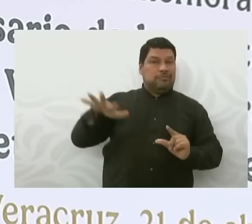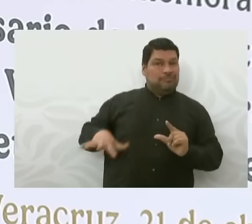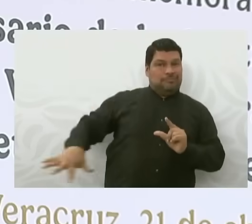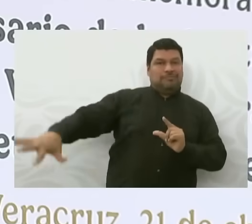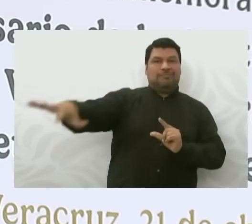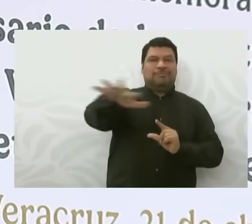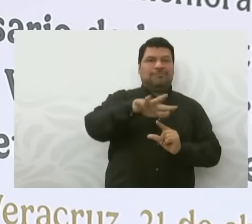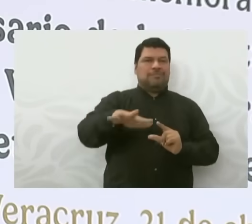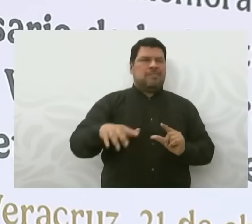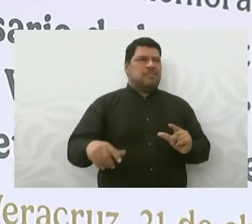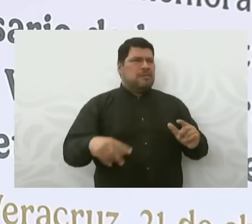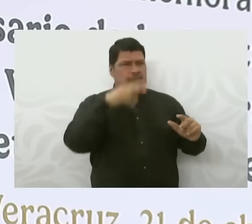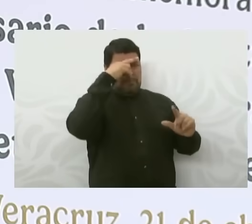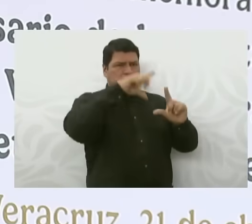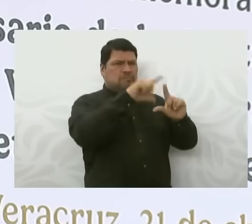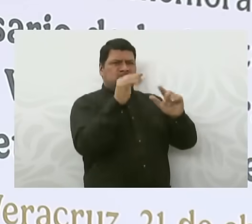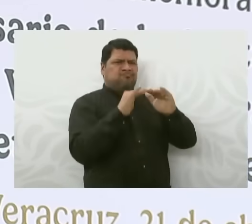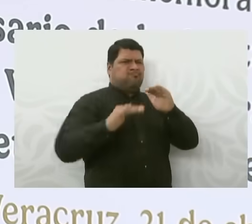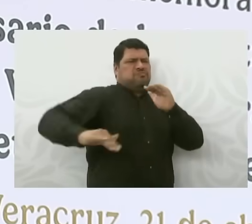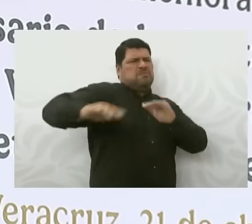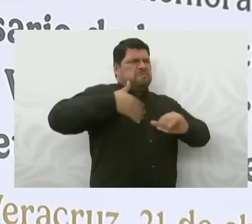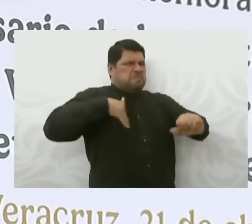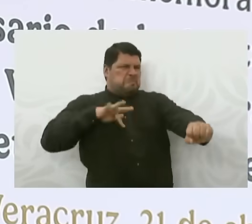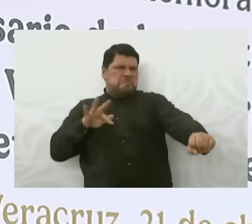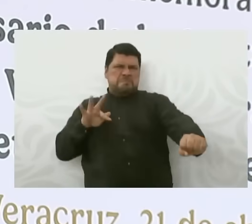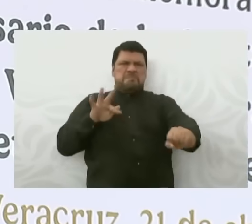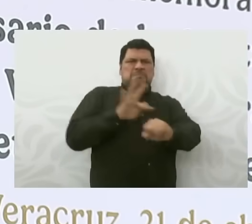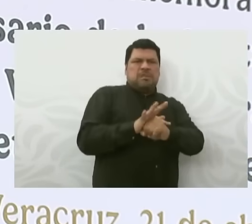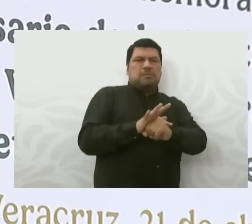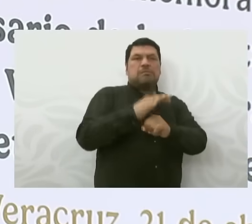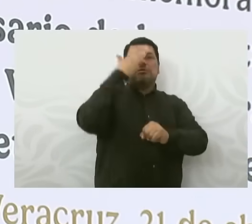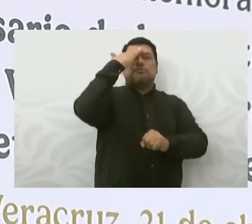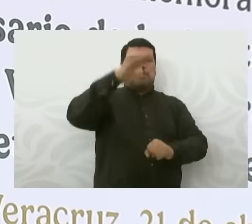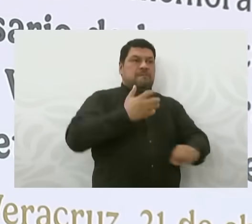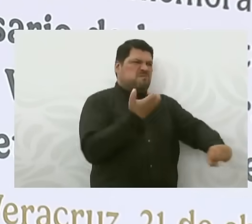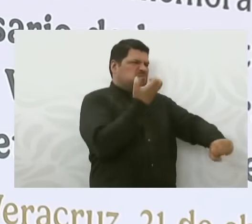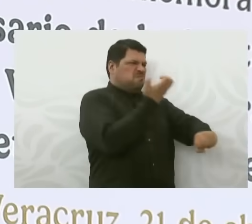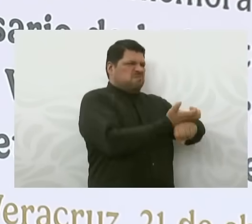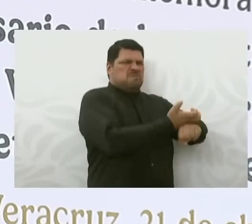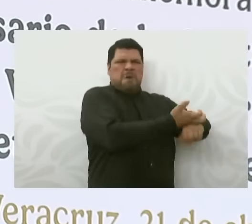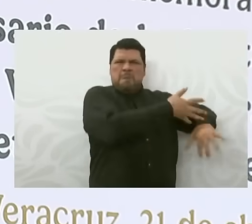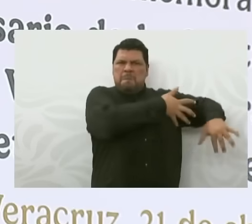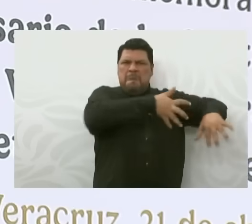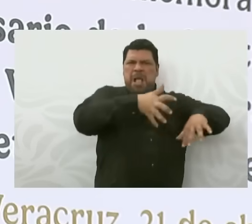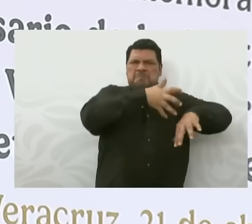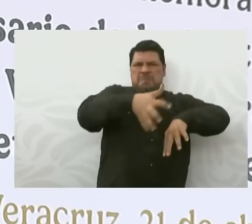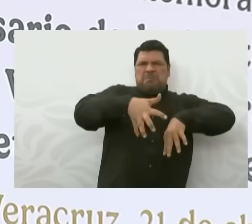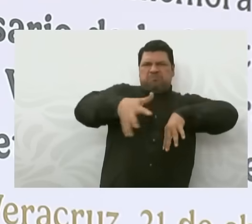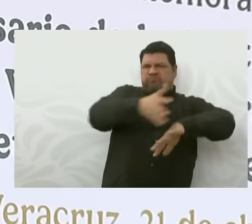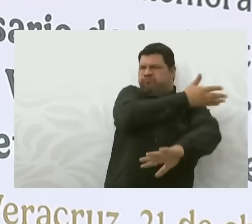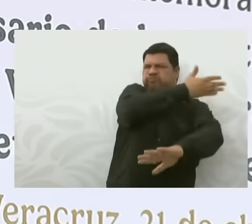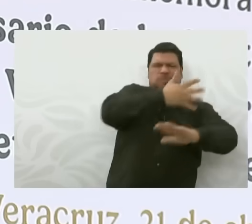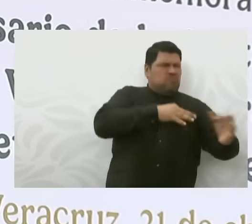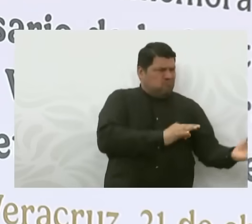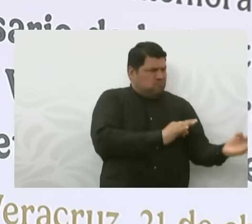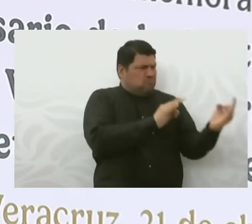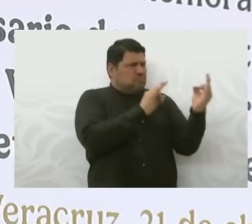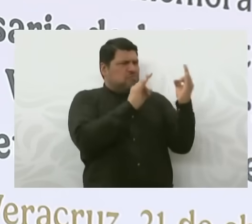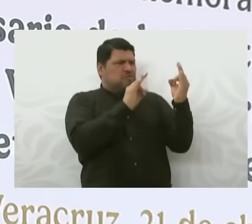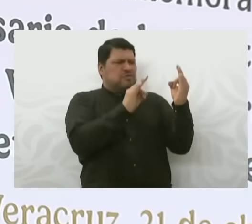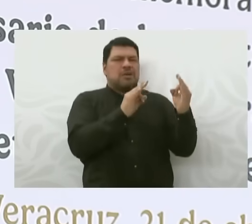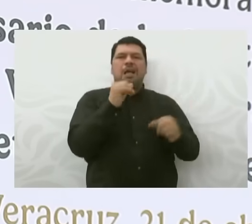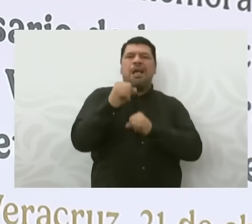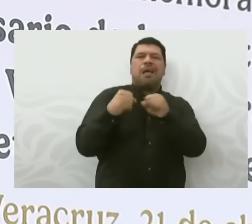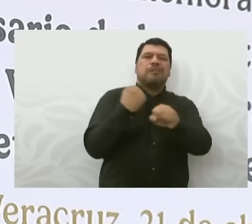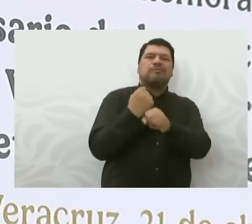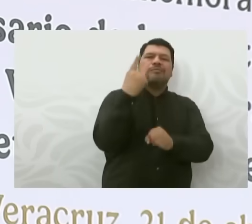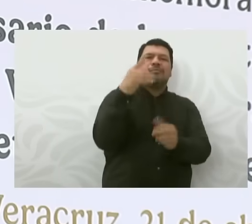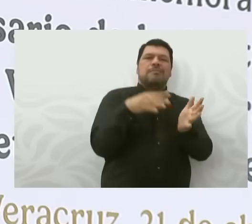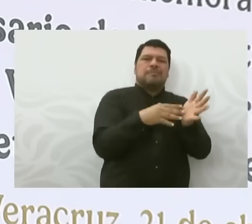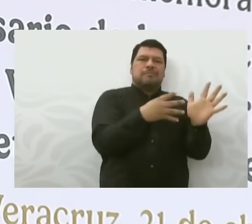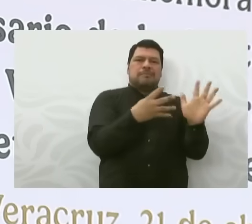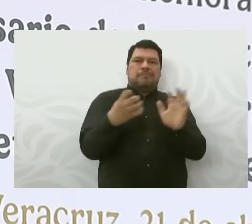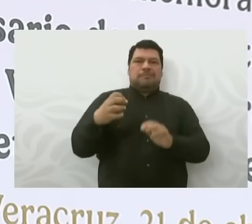la soberanía nacional frente a la invasión estadounidense al puerto de Veracruz en 1914